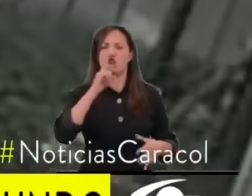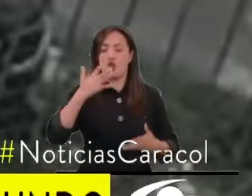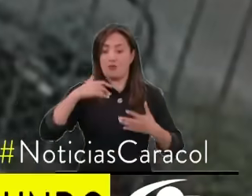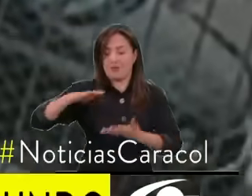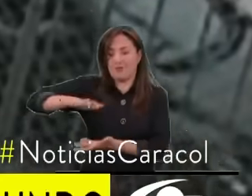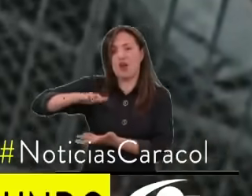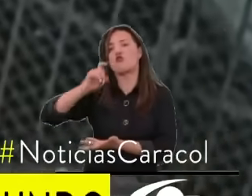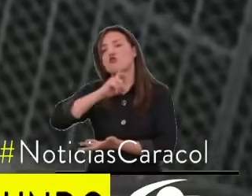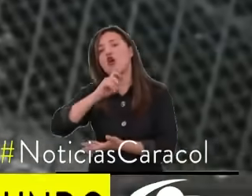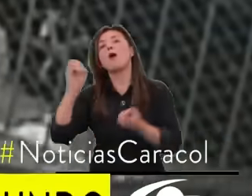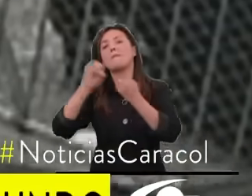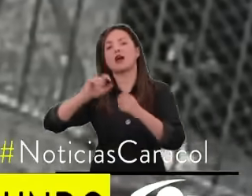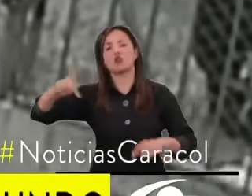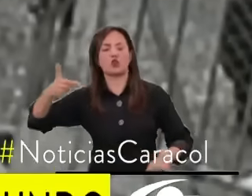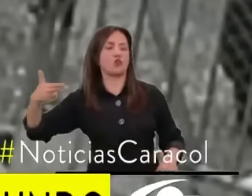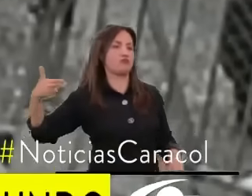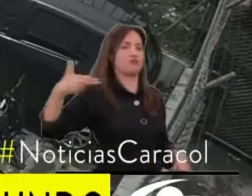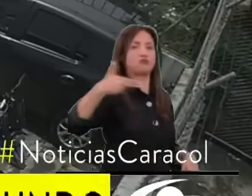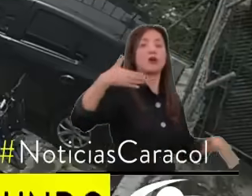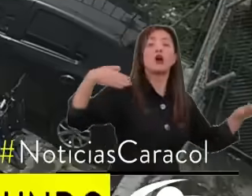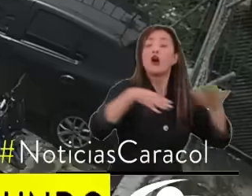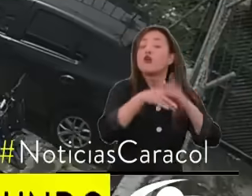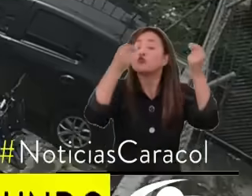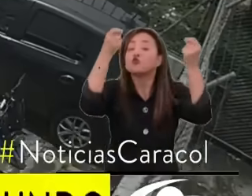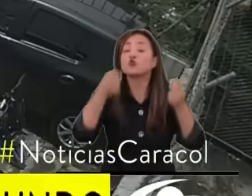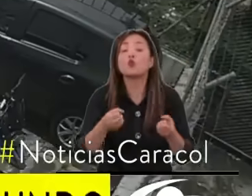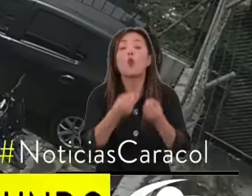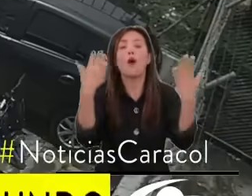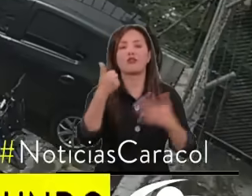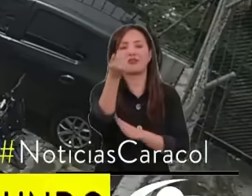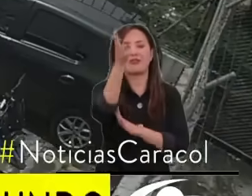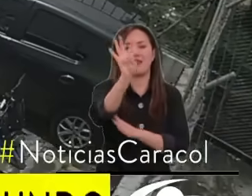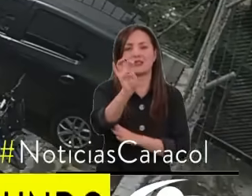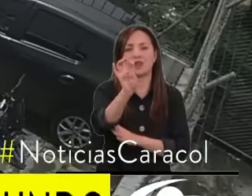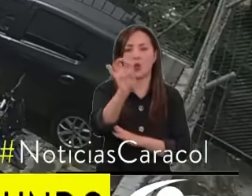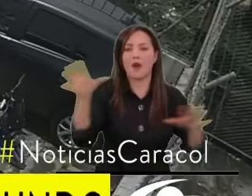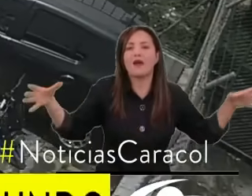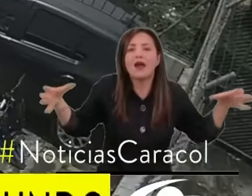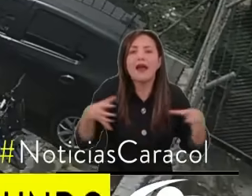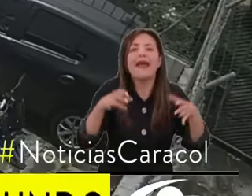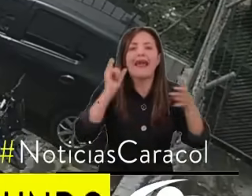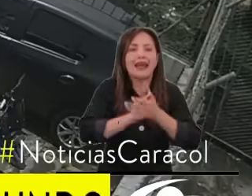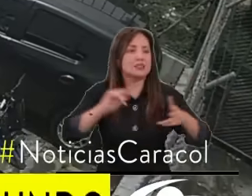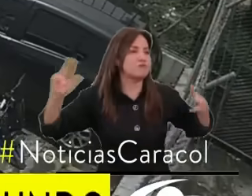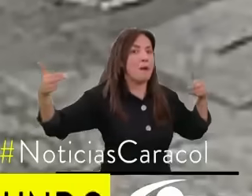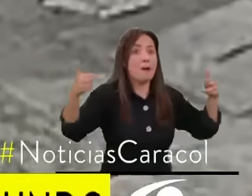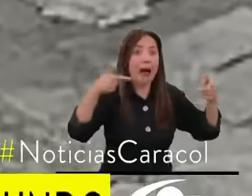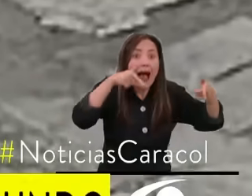segundo vehículo tipo van, de allí descienden otros siete delincuentes qué se suman al atraco luego sujeto con un